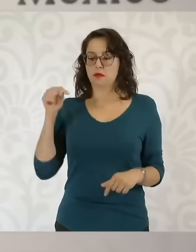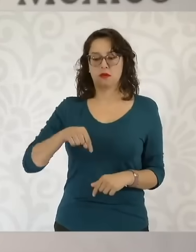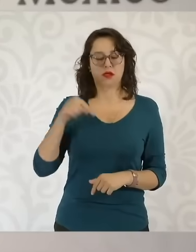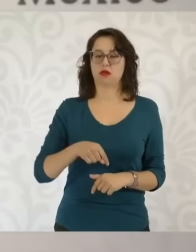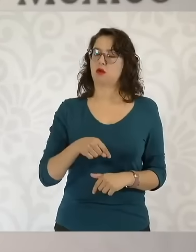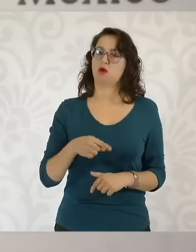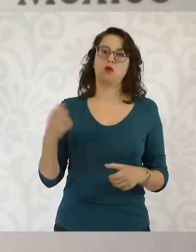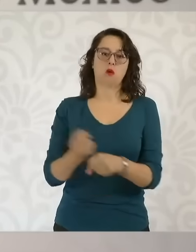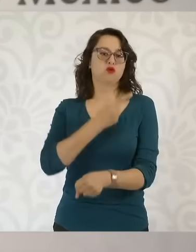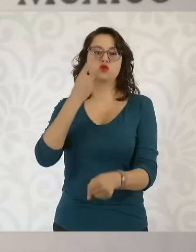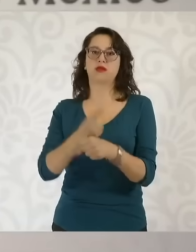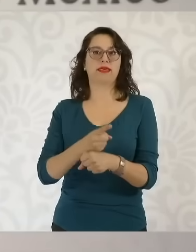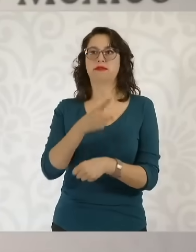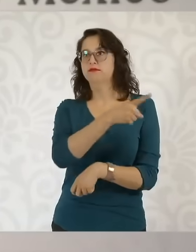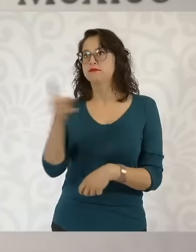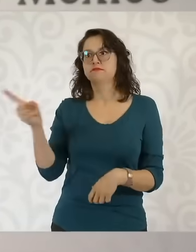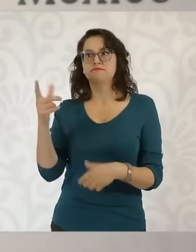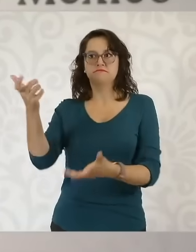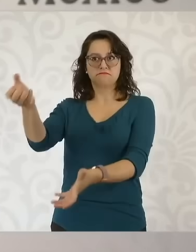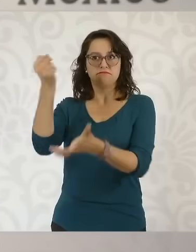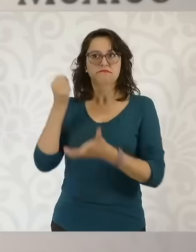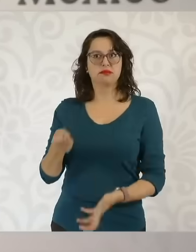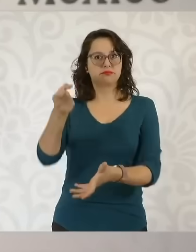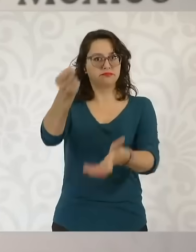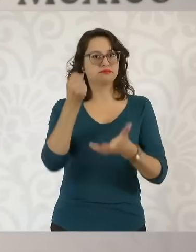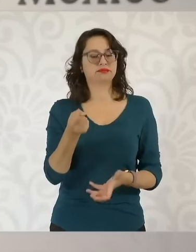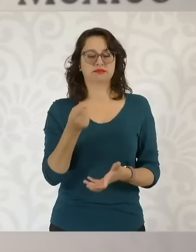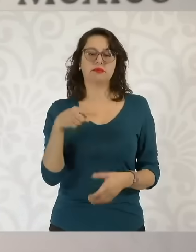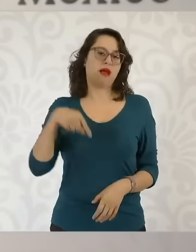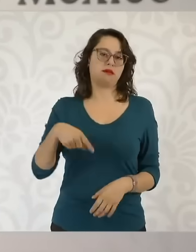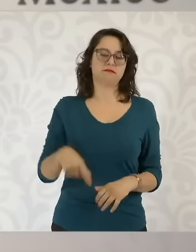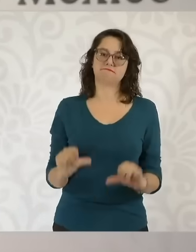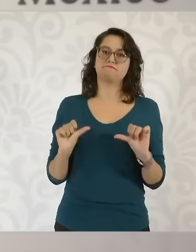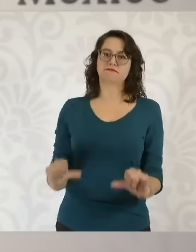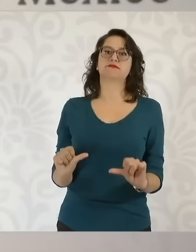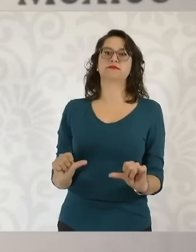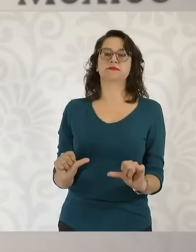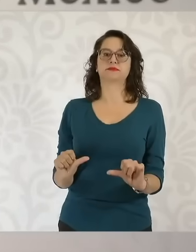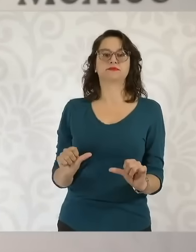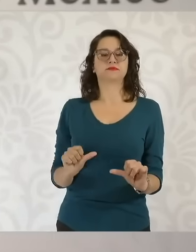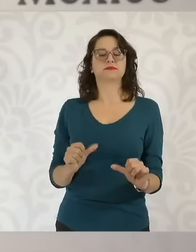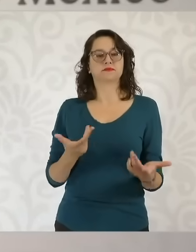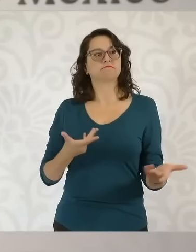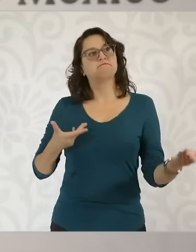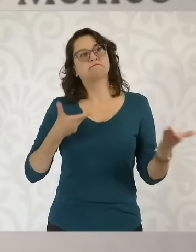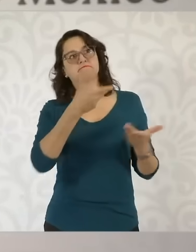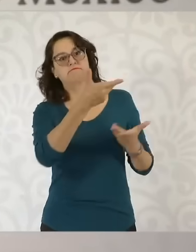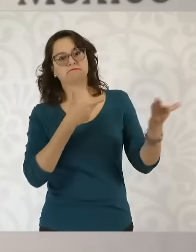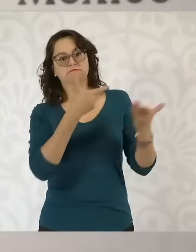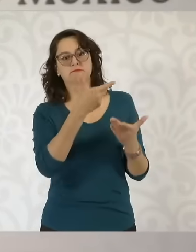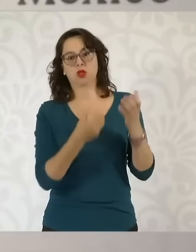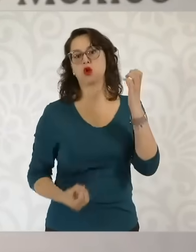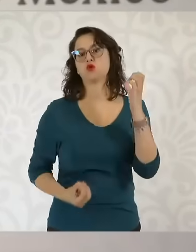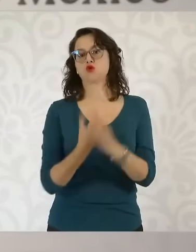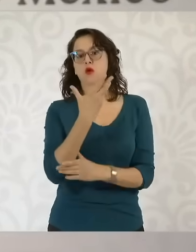opción. Entonces, tenemos una situación eh muy buena frente a esta nuevo orden internacional